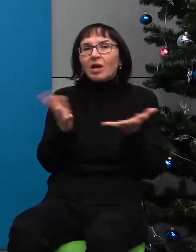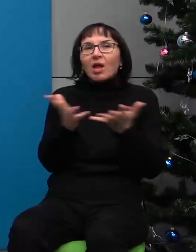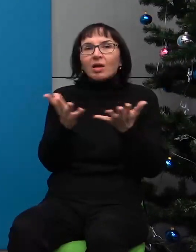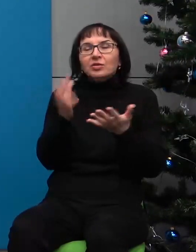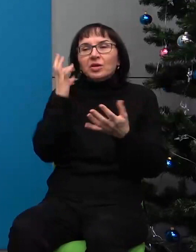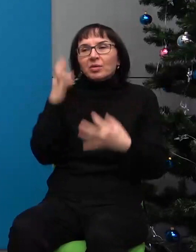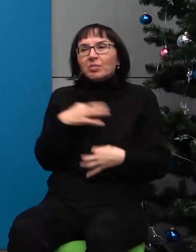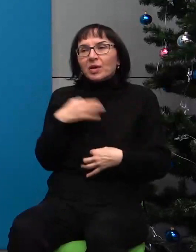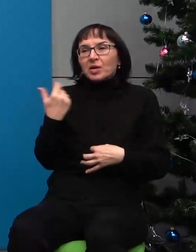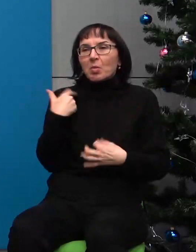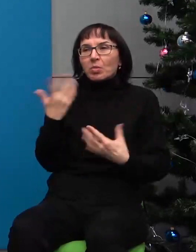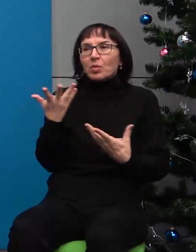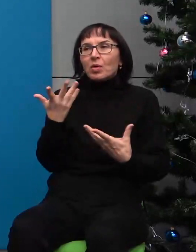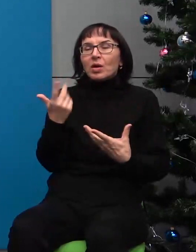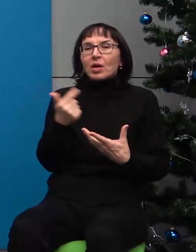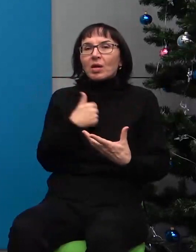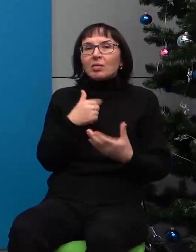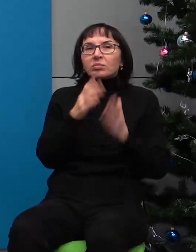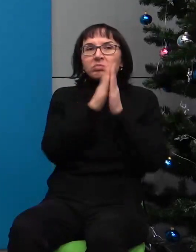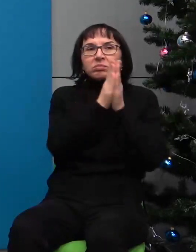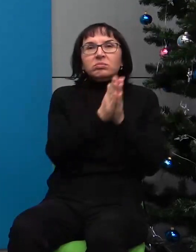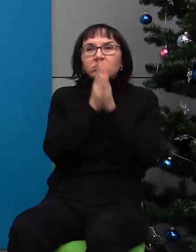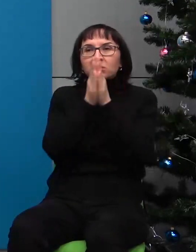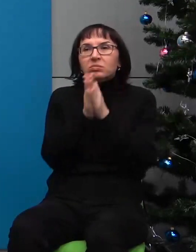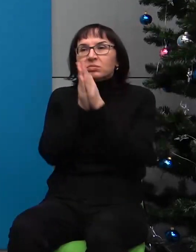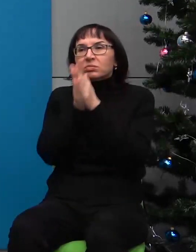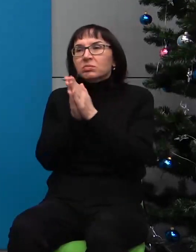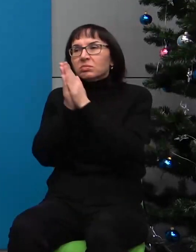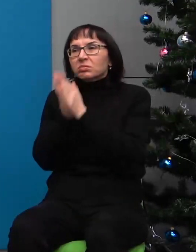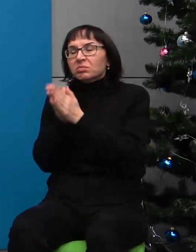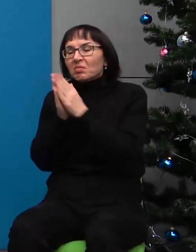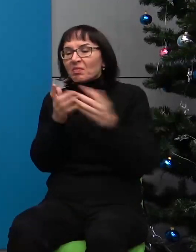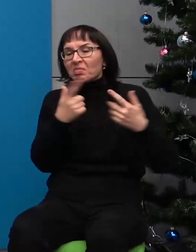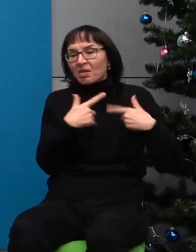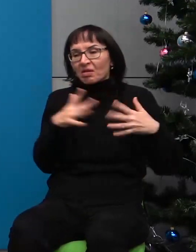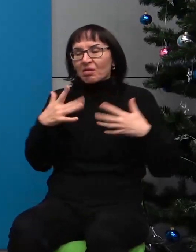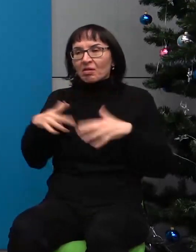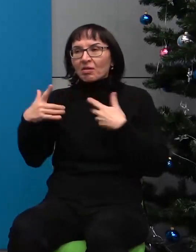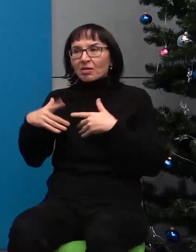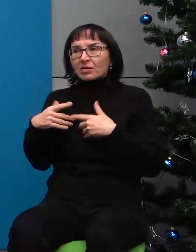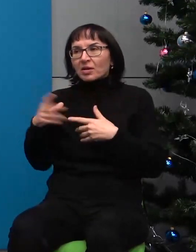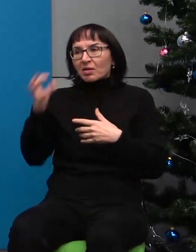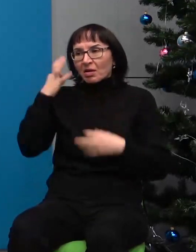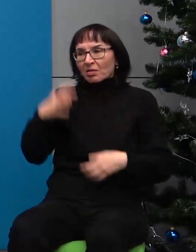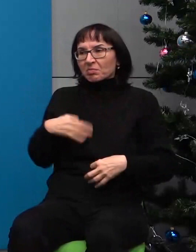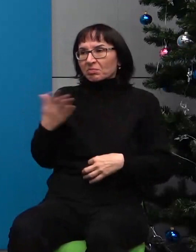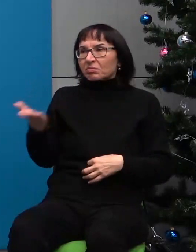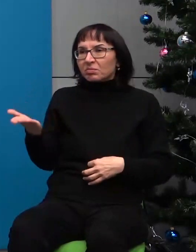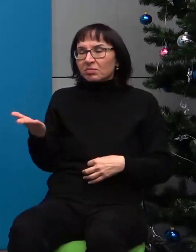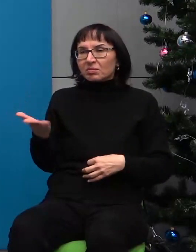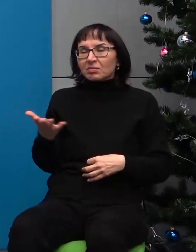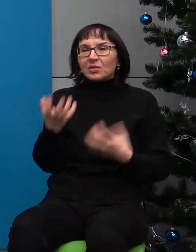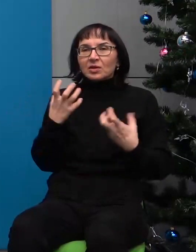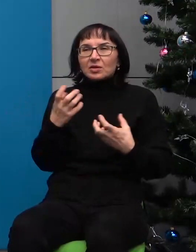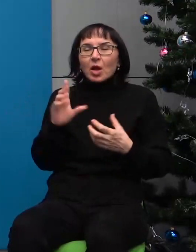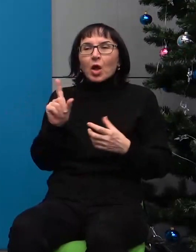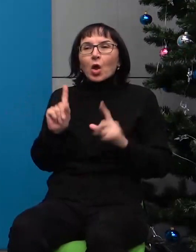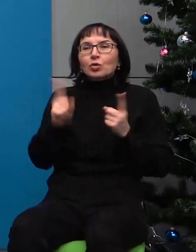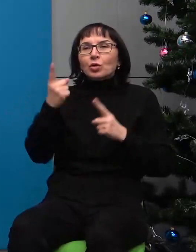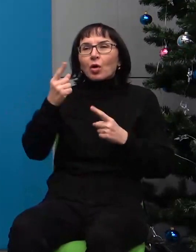I to jest właśnie chyba bycie pisarzem. To się właśnie składa na bycie pisarzem, że ja koniec końców pisałem to. Koniec końców naprawdę bluzgałem na wszystkich,